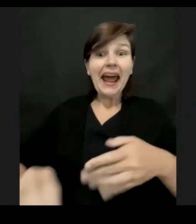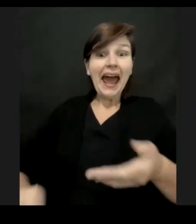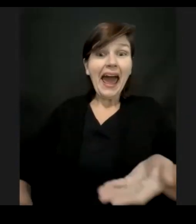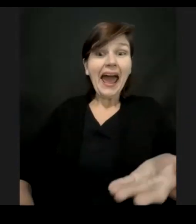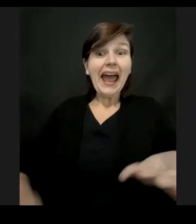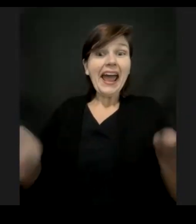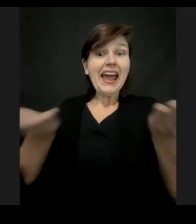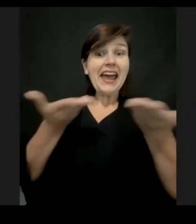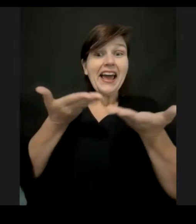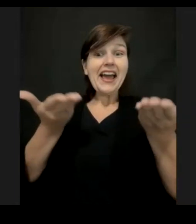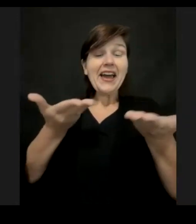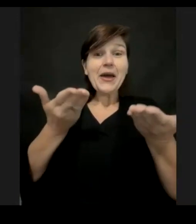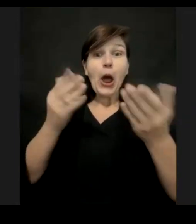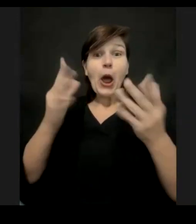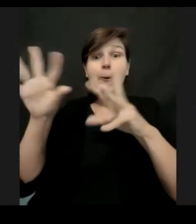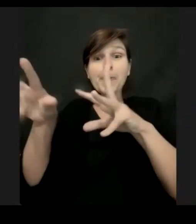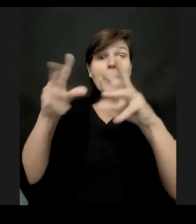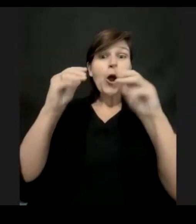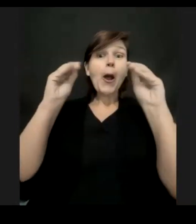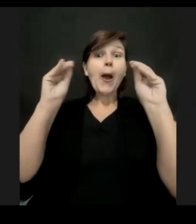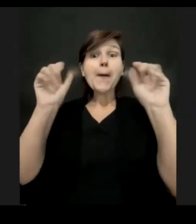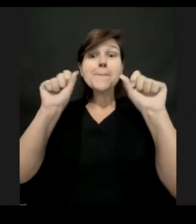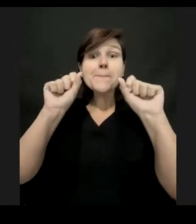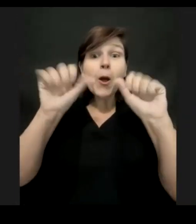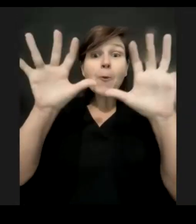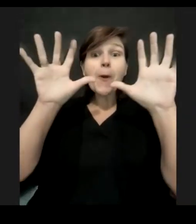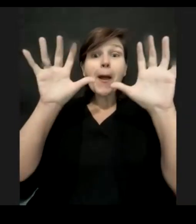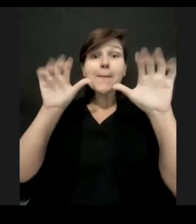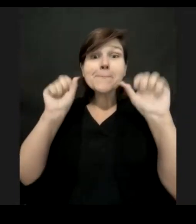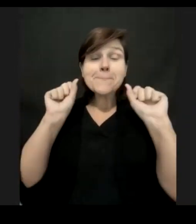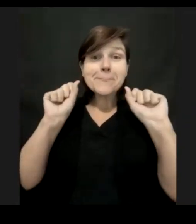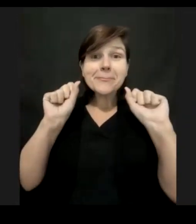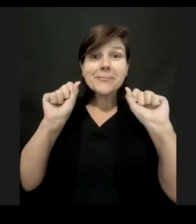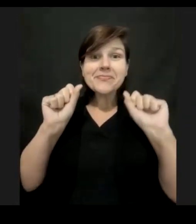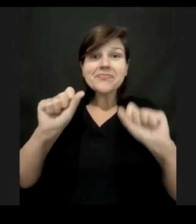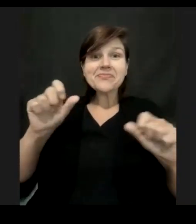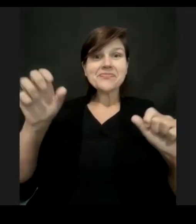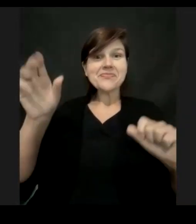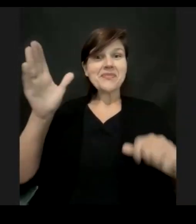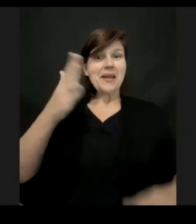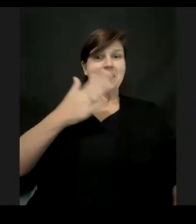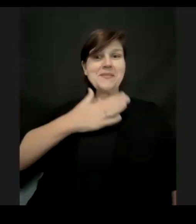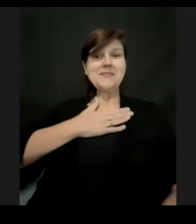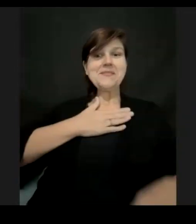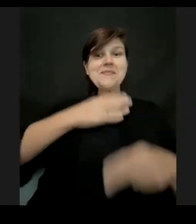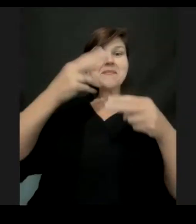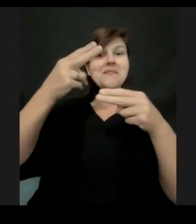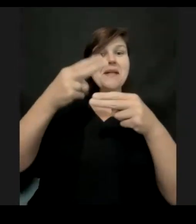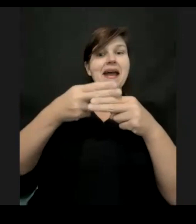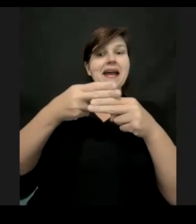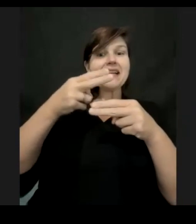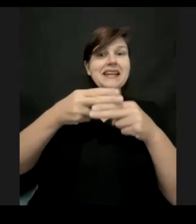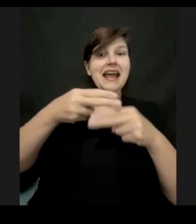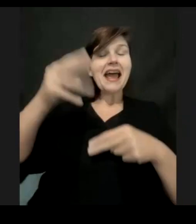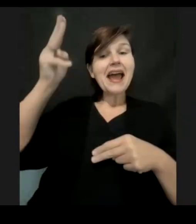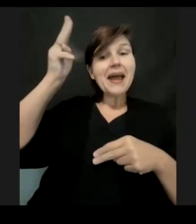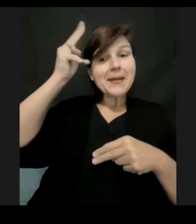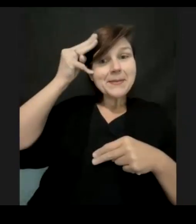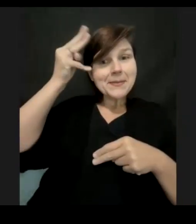Whoop-a-dee-doo! ∂ ∂ My name is Marvin, and I'd like to say